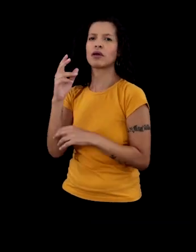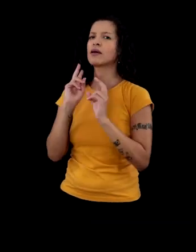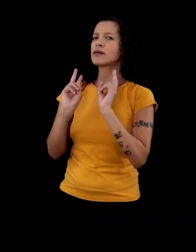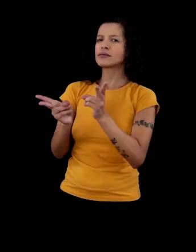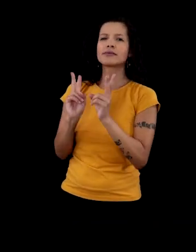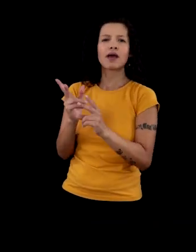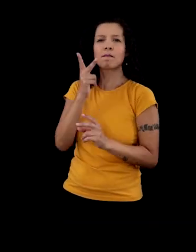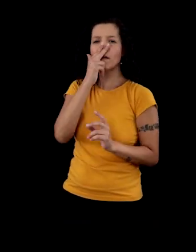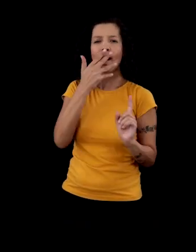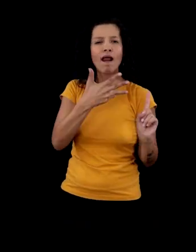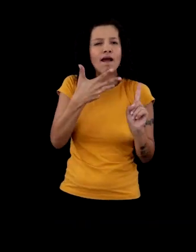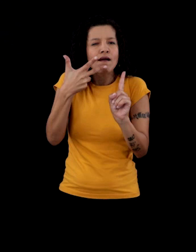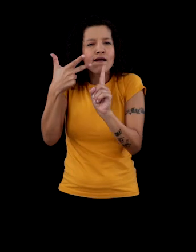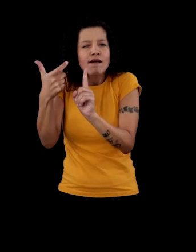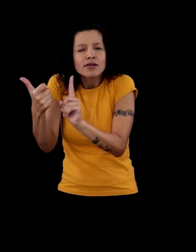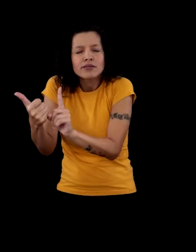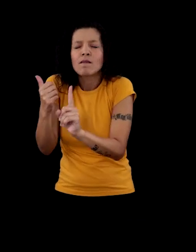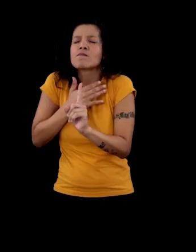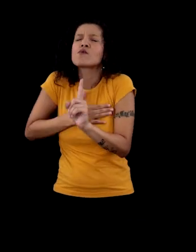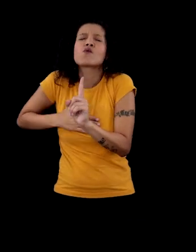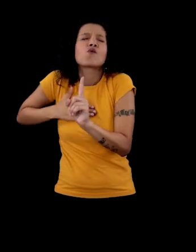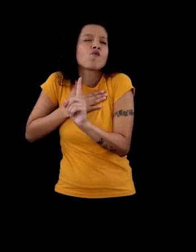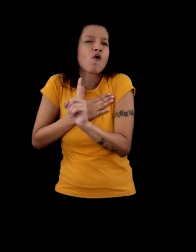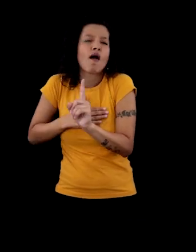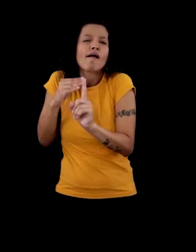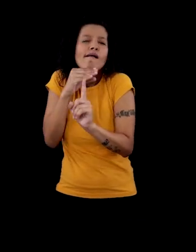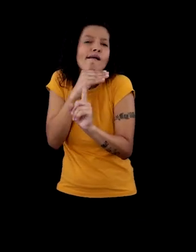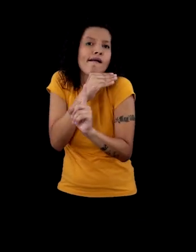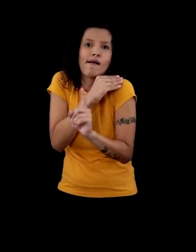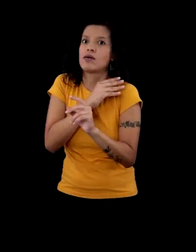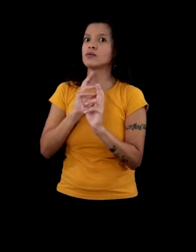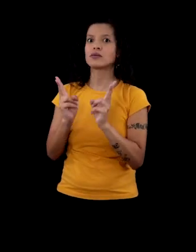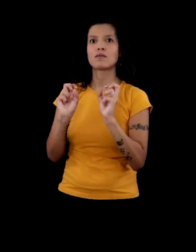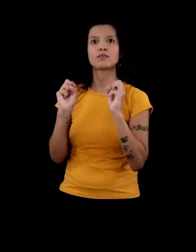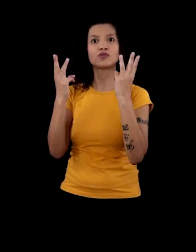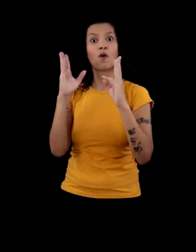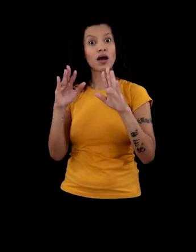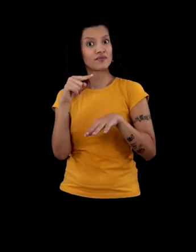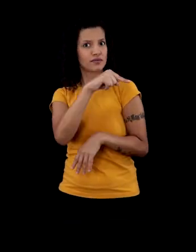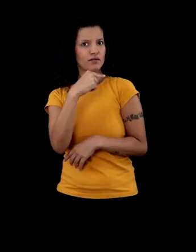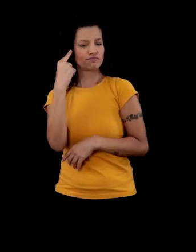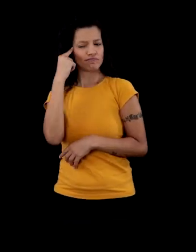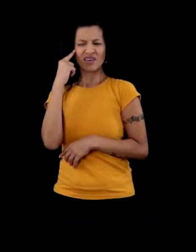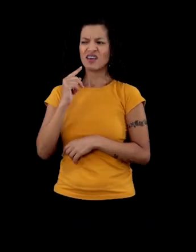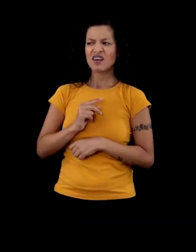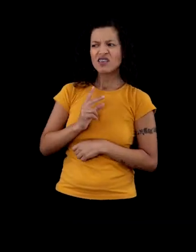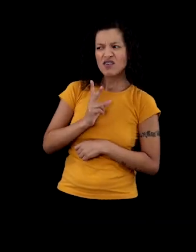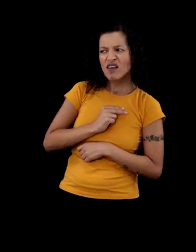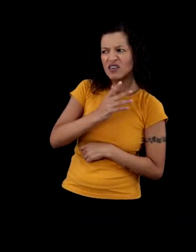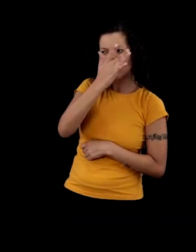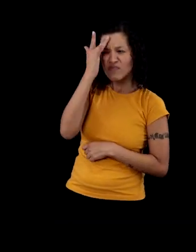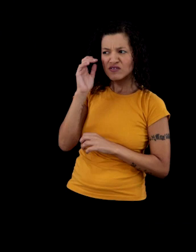a recepção sempre foi muito calorosa. Todos os shows dela, até mesmo quando ela falava: “será que as pessoas vêm para cá?